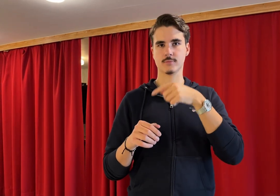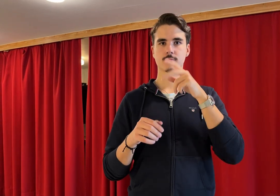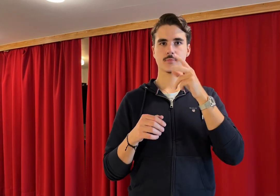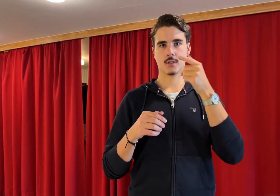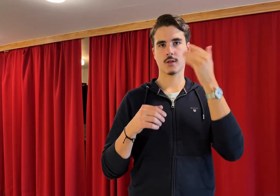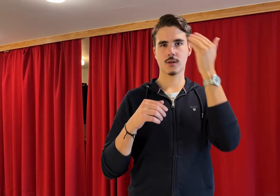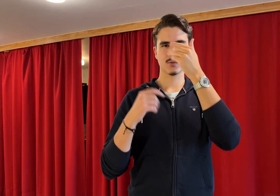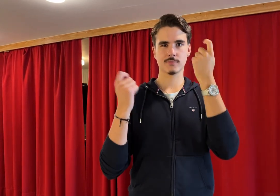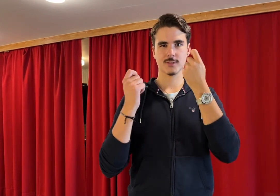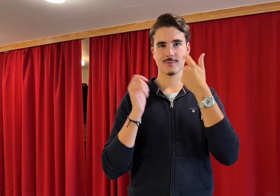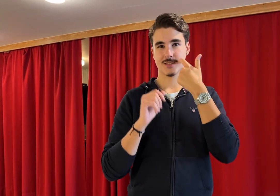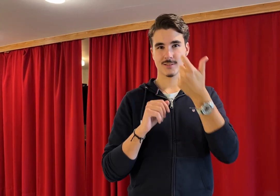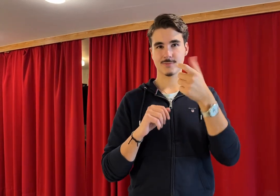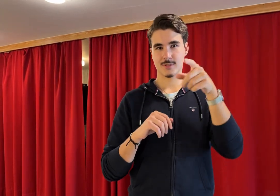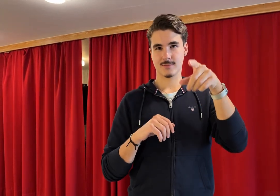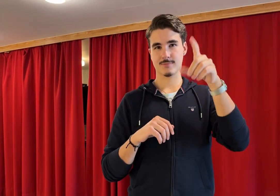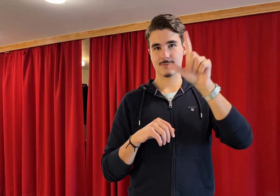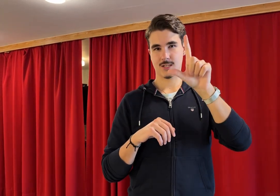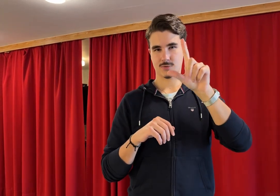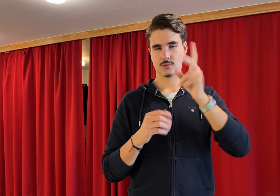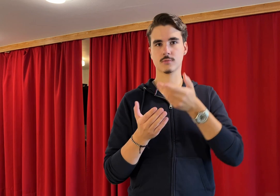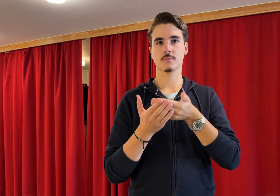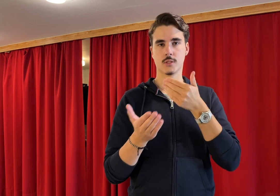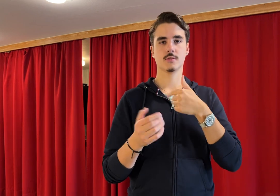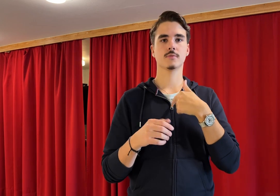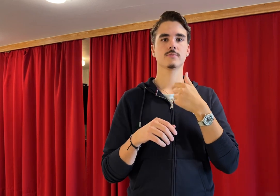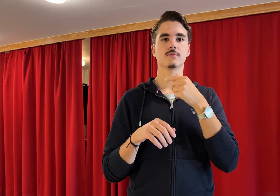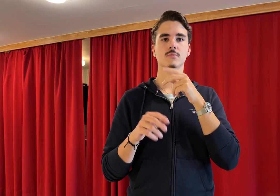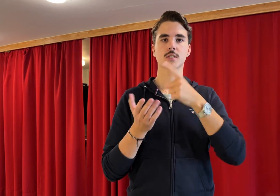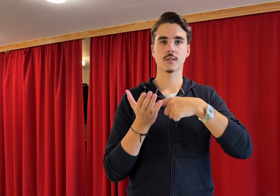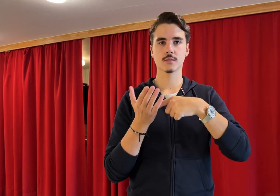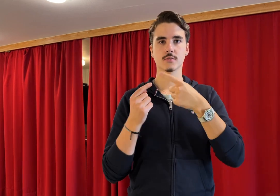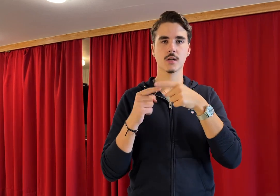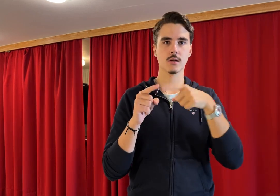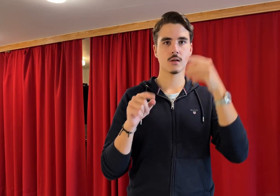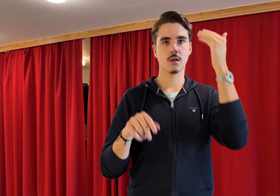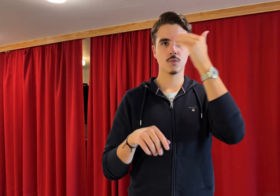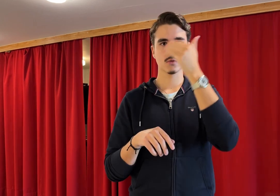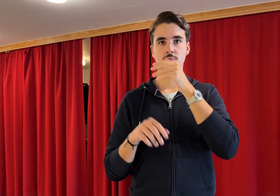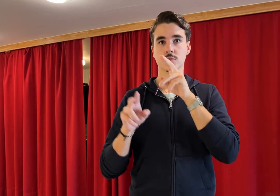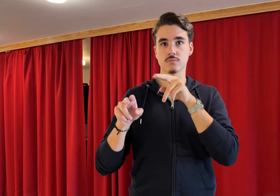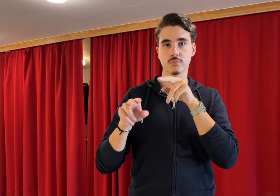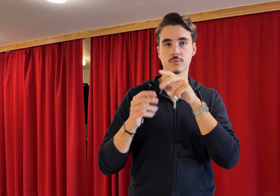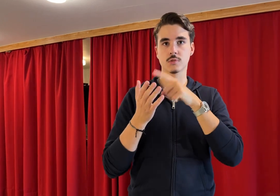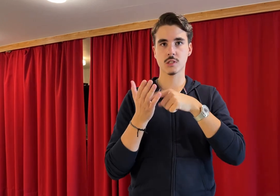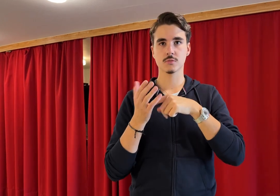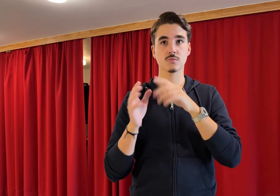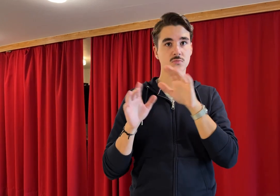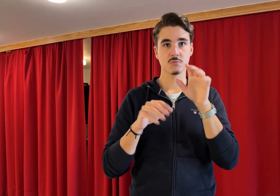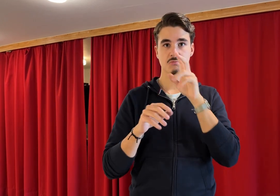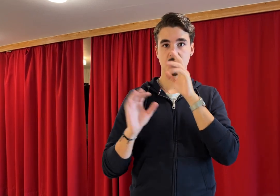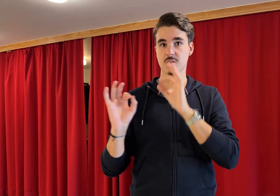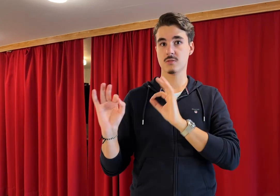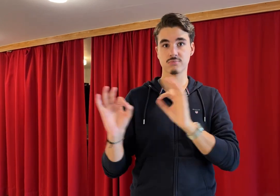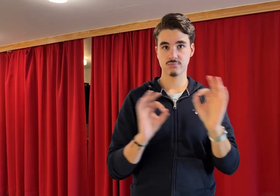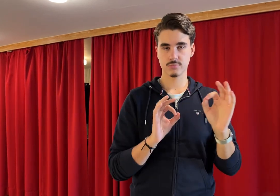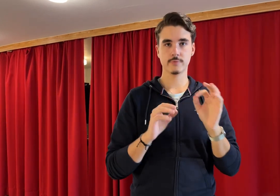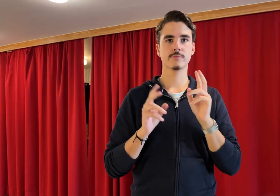valmistelemassa ensi viikon lauantain filmifestivaalia. Testailemme, että leffat pyörivät niin kuin pitääkin. Kaikki näyttää olevan kunnossa siltä osin.